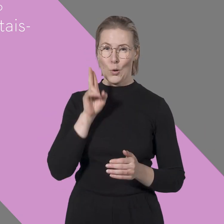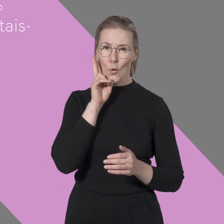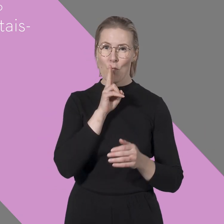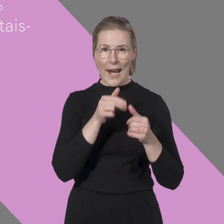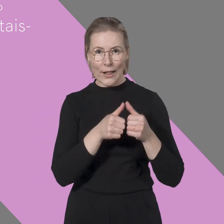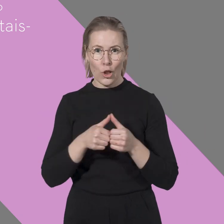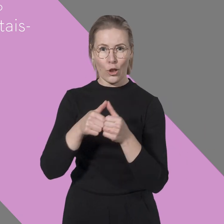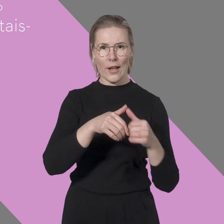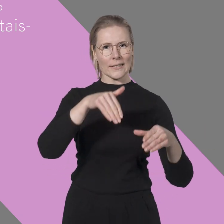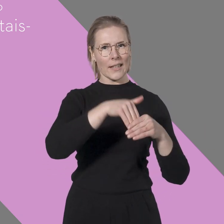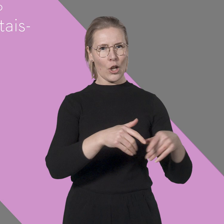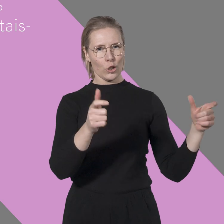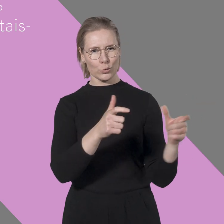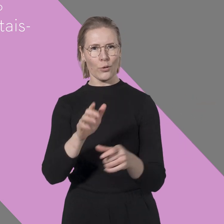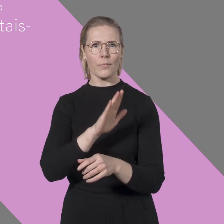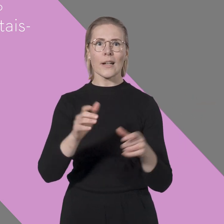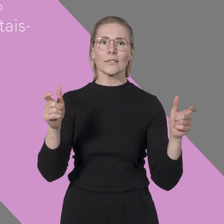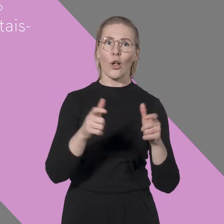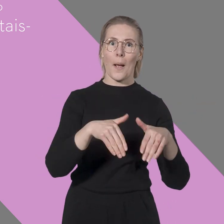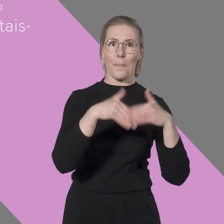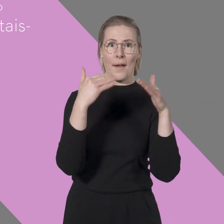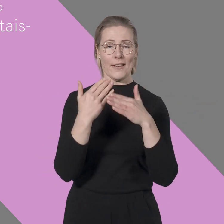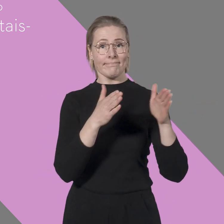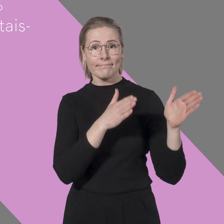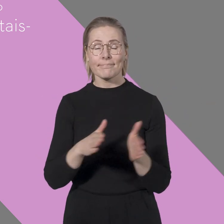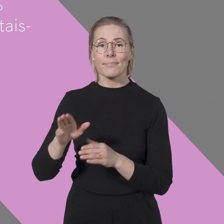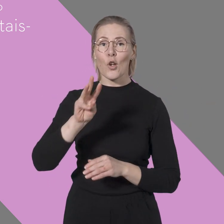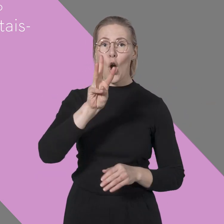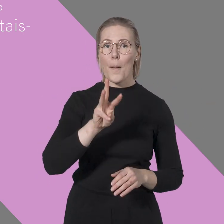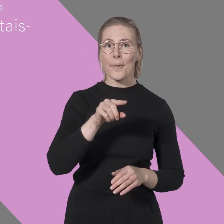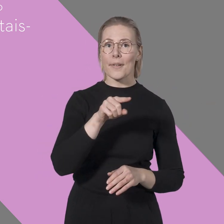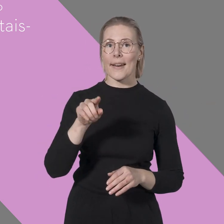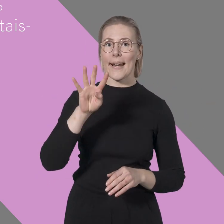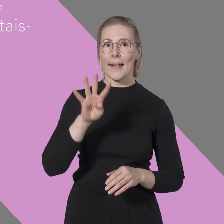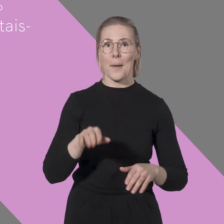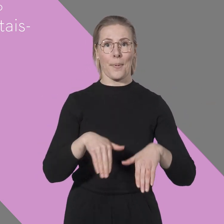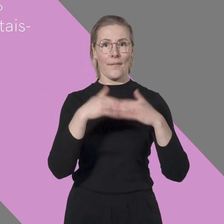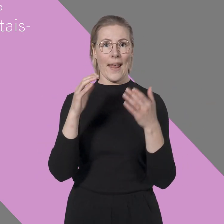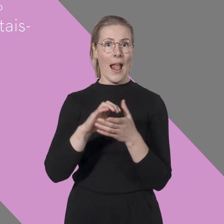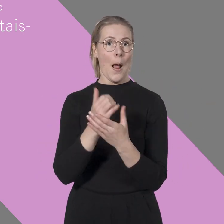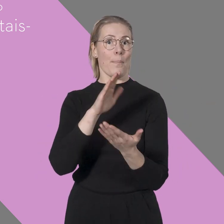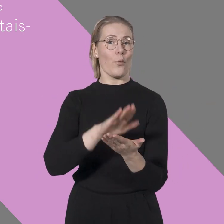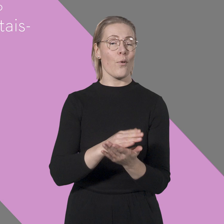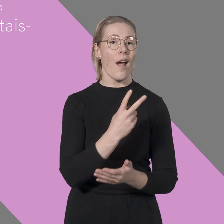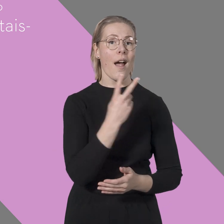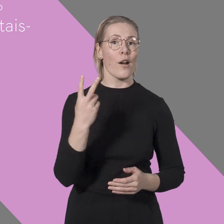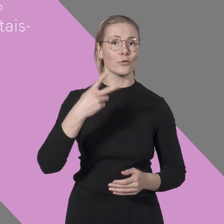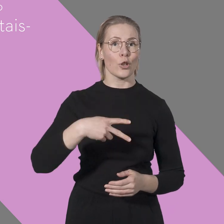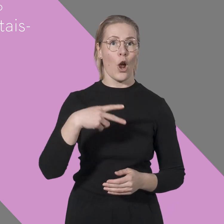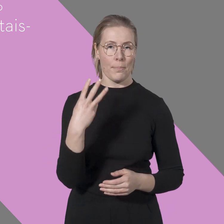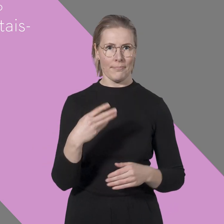Liiton jäsenyhdistysten Järjestöpäivät järjestetään. 3.–4. helmikuuta 2023.